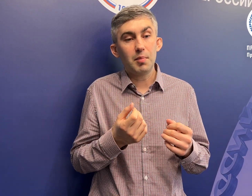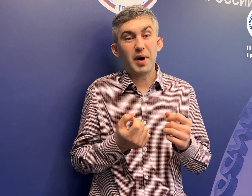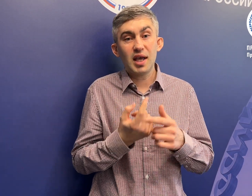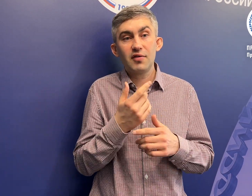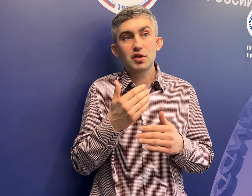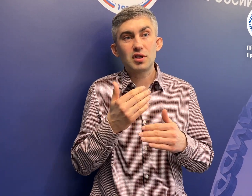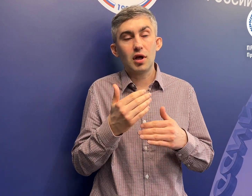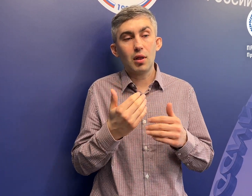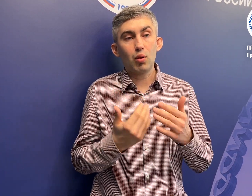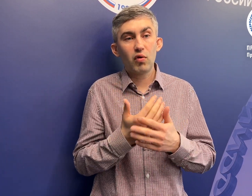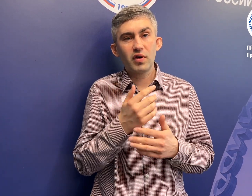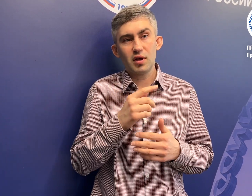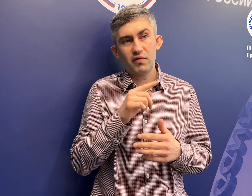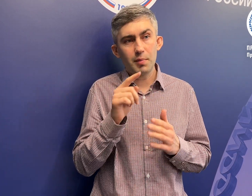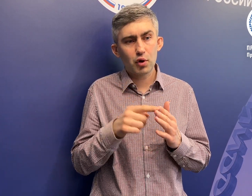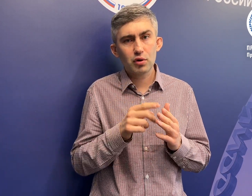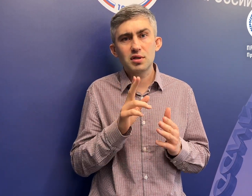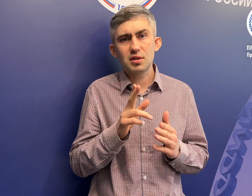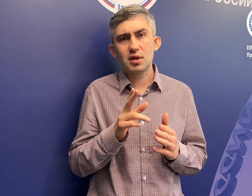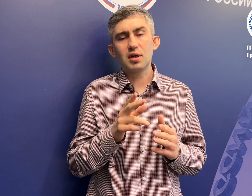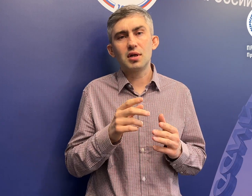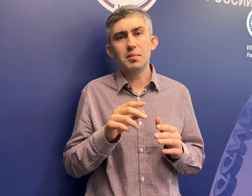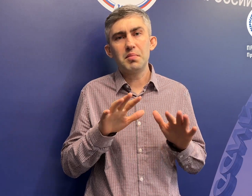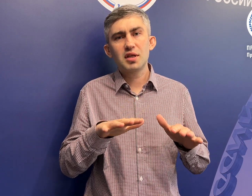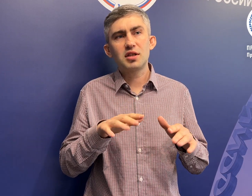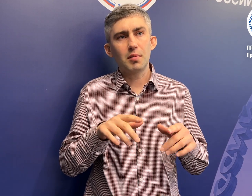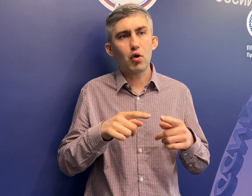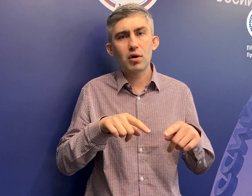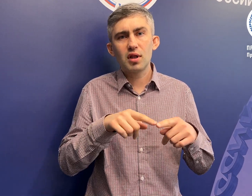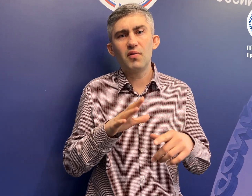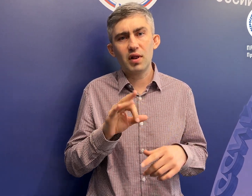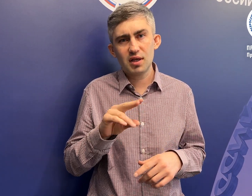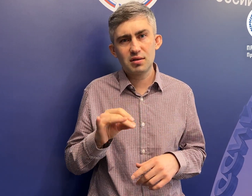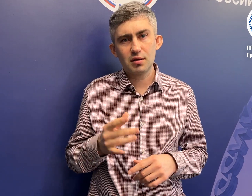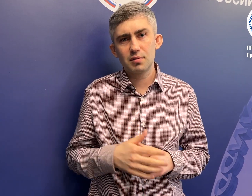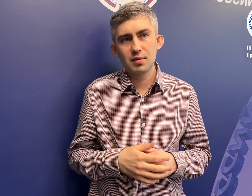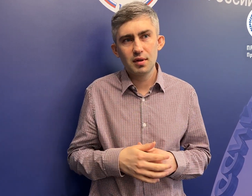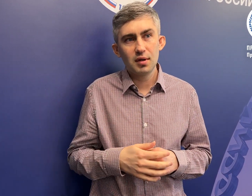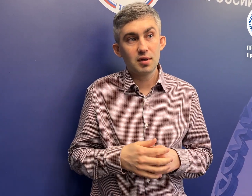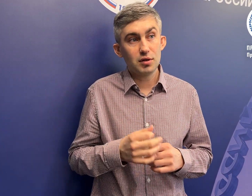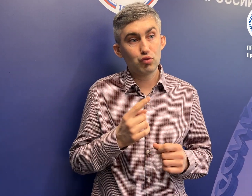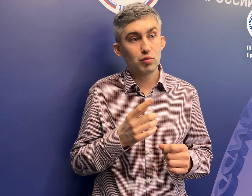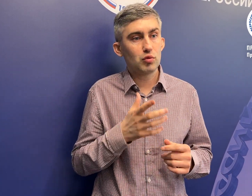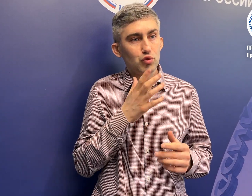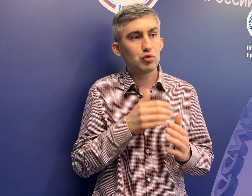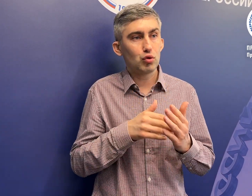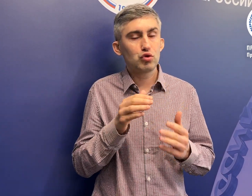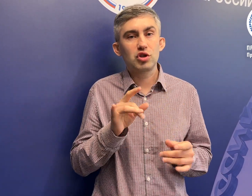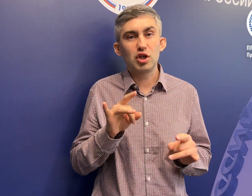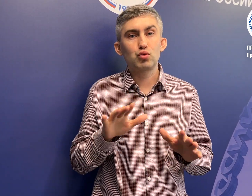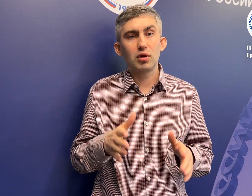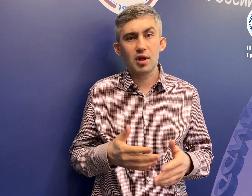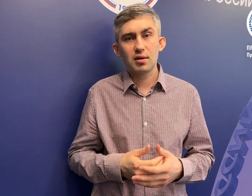появятся новые вопросы к местным органам власти. Думаю, результаты работы будут становиться лучше.